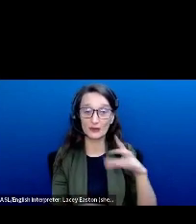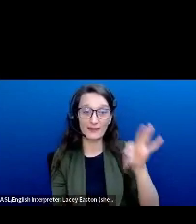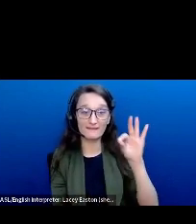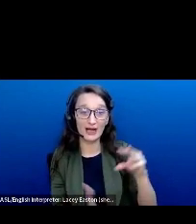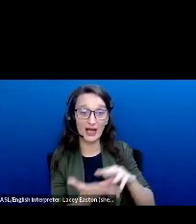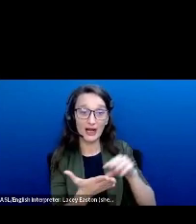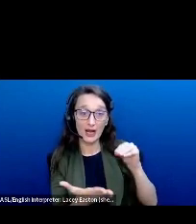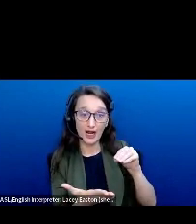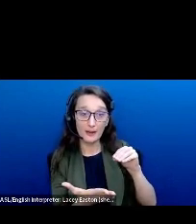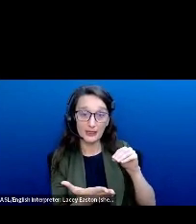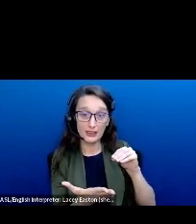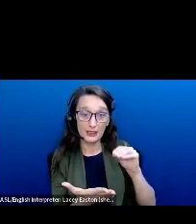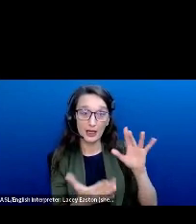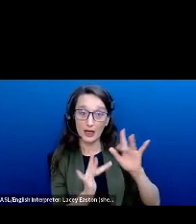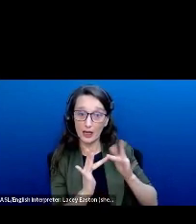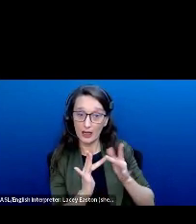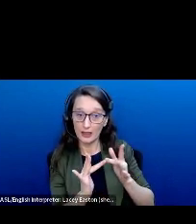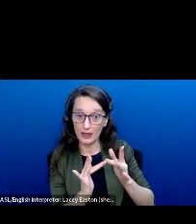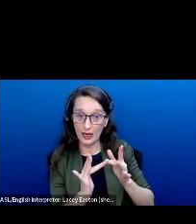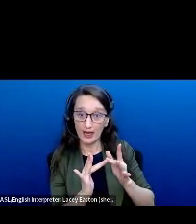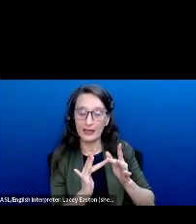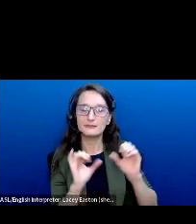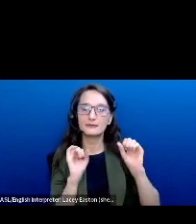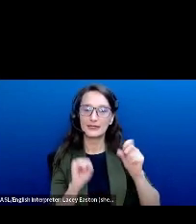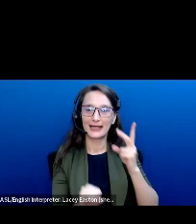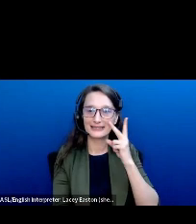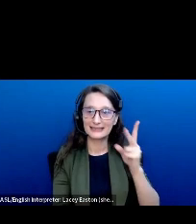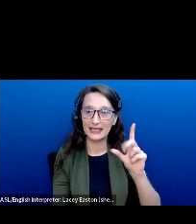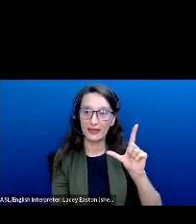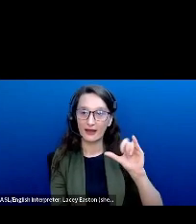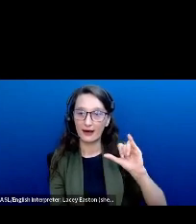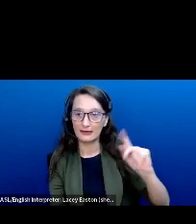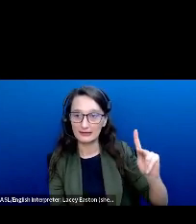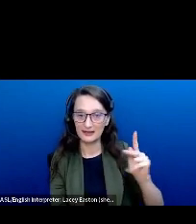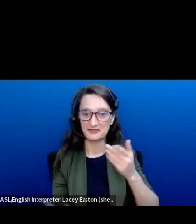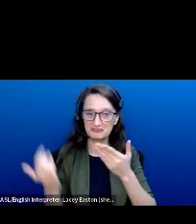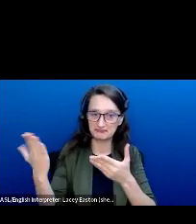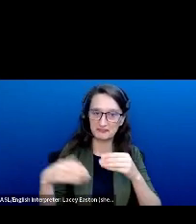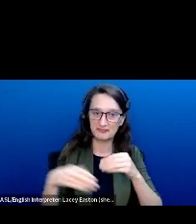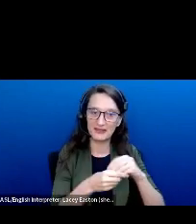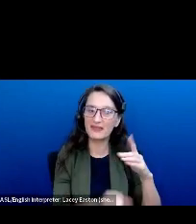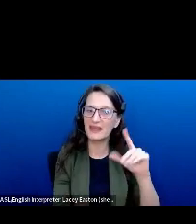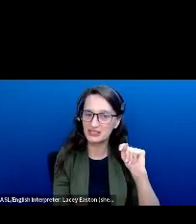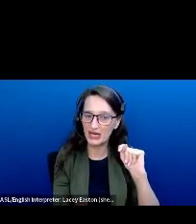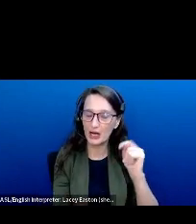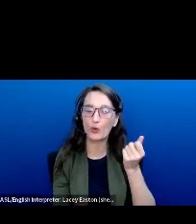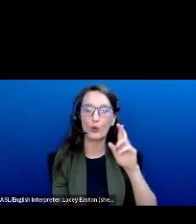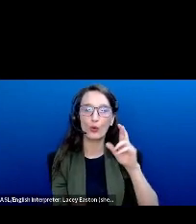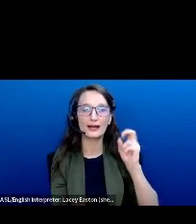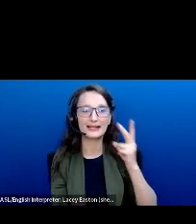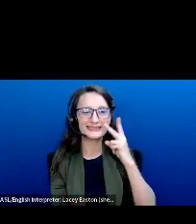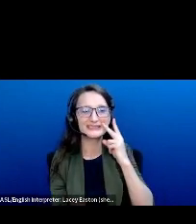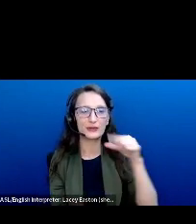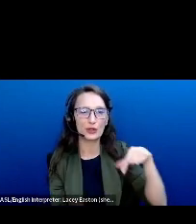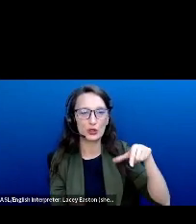garantías procesales en línea, puede visitar los enlaces agregados en el chat o visitar estos códigos QR que se muestran aquí.